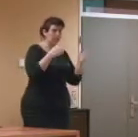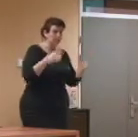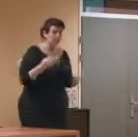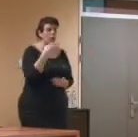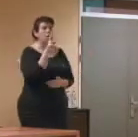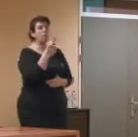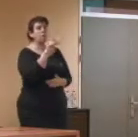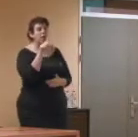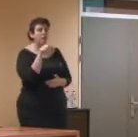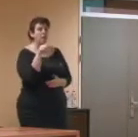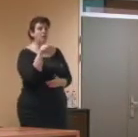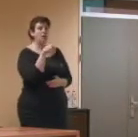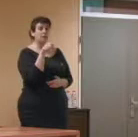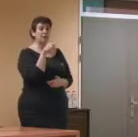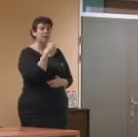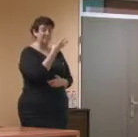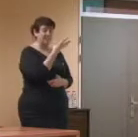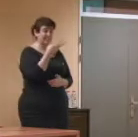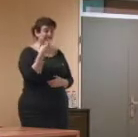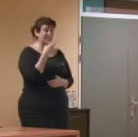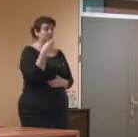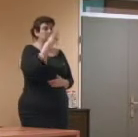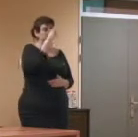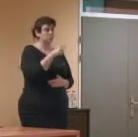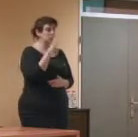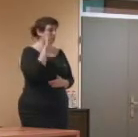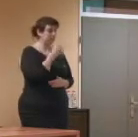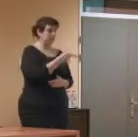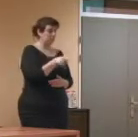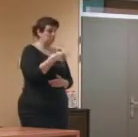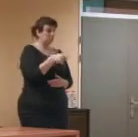con alrededor de unos 300 imputados o investigados con la terminología